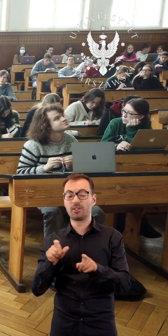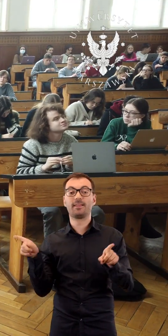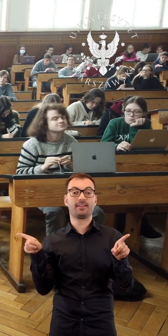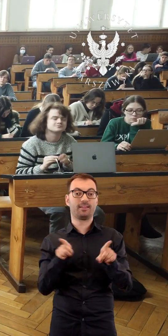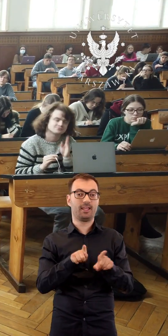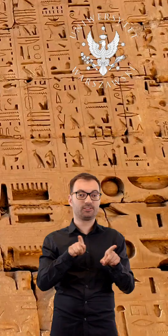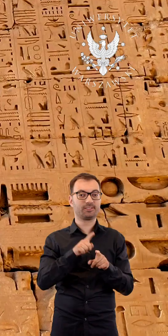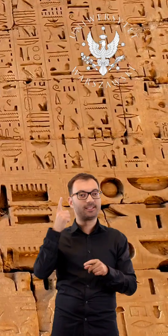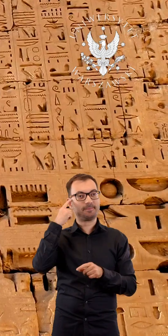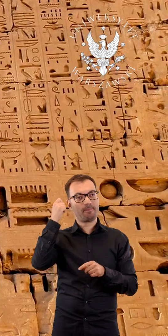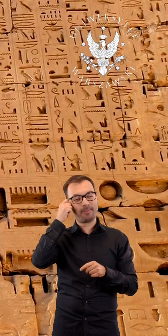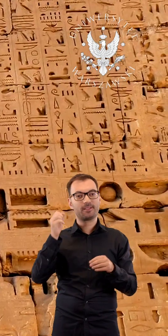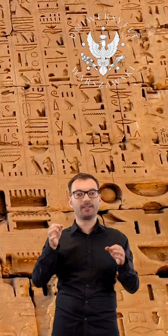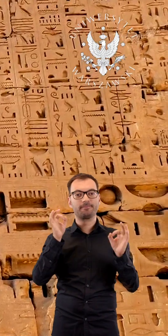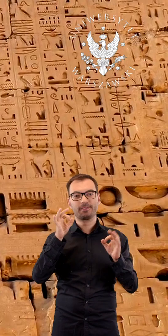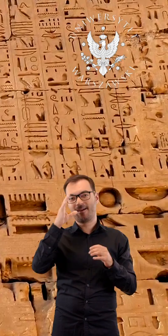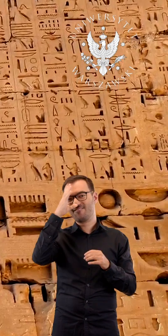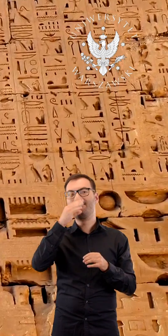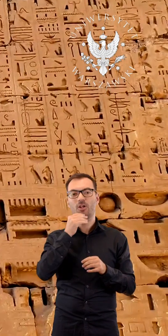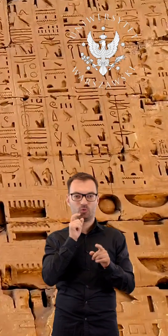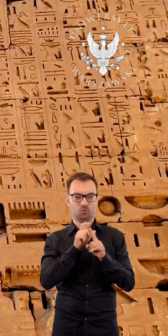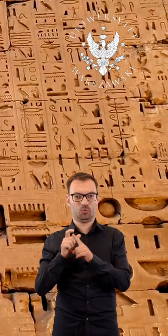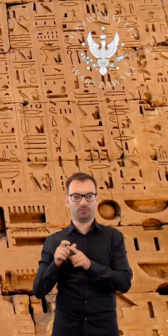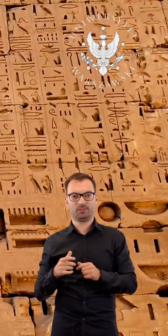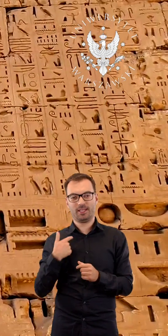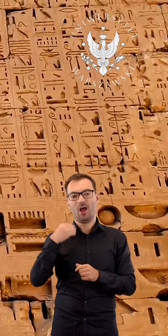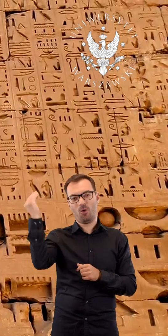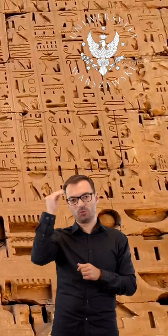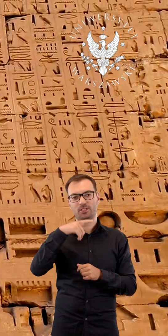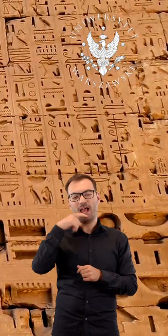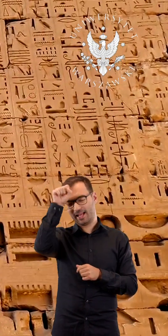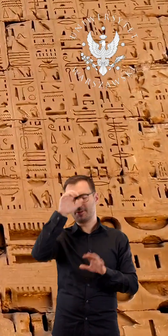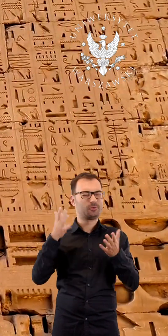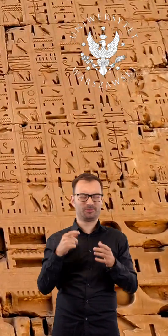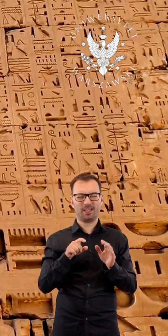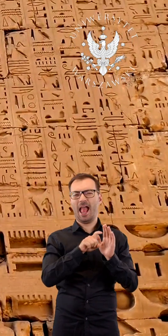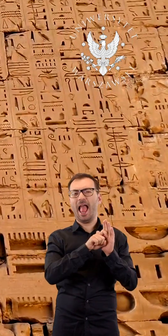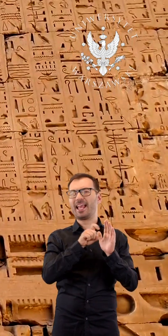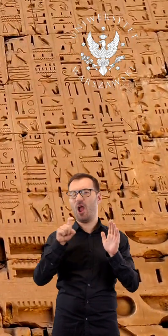a także zapamiętywanie dokładnego wyglądu słów. Uczę się między innymi egipskiego, to znaczy hieroglifów,